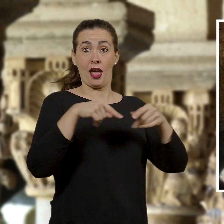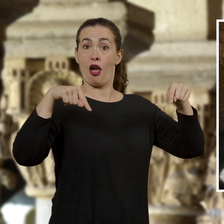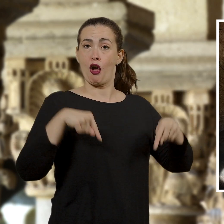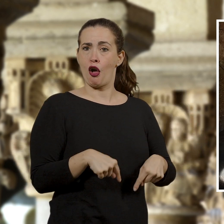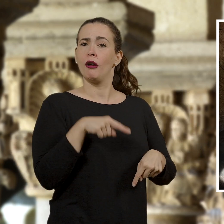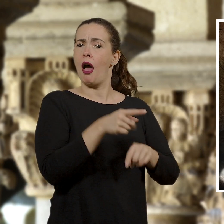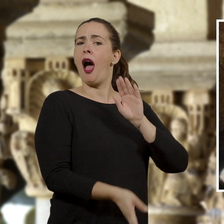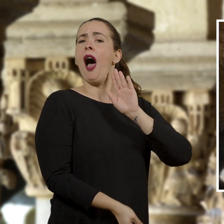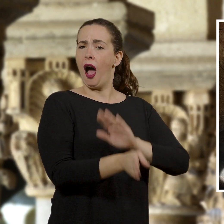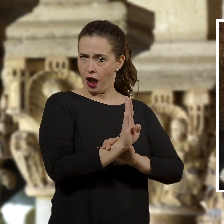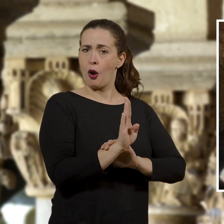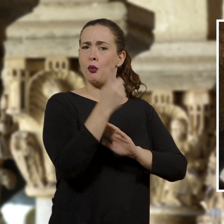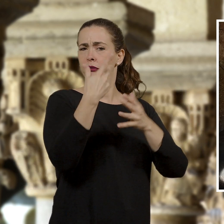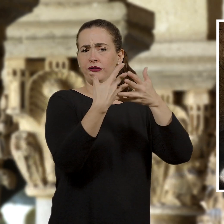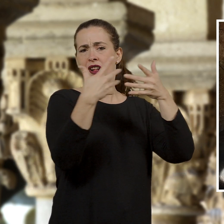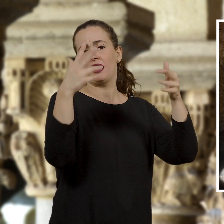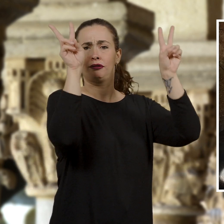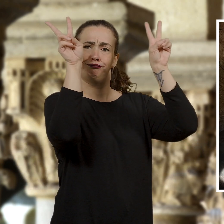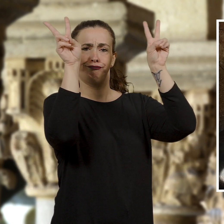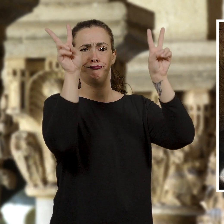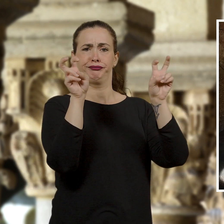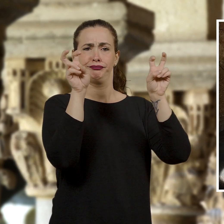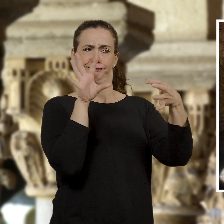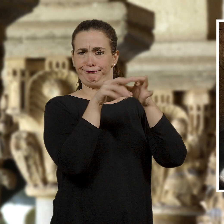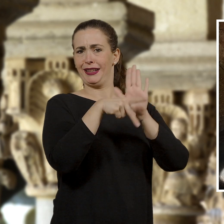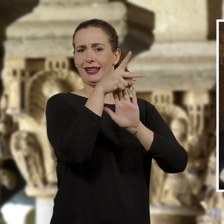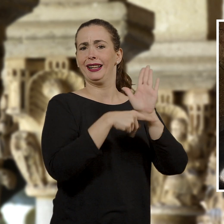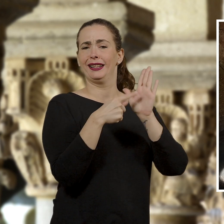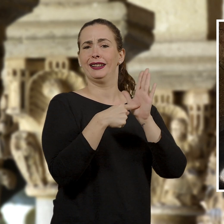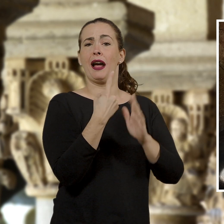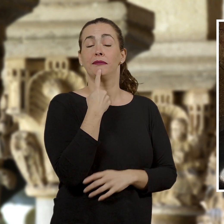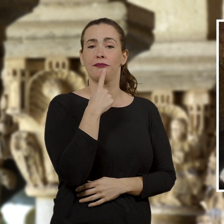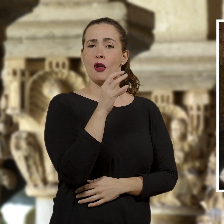Encara avui, existeix un lema o locució que resumeix l’essència d’aquesta regla: